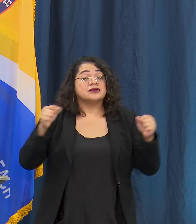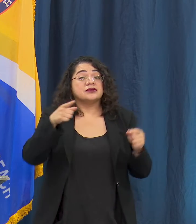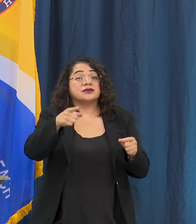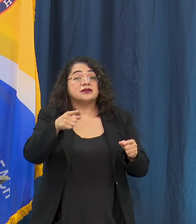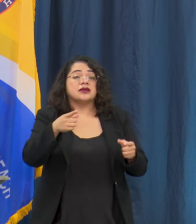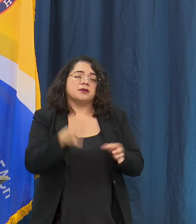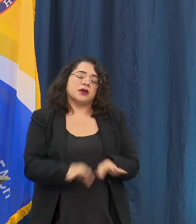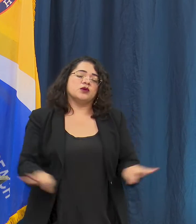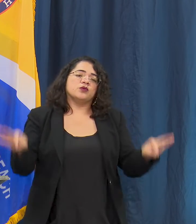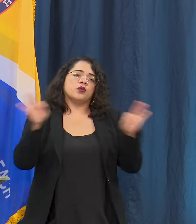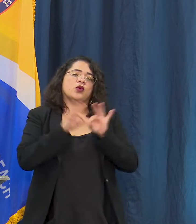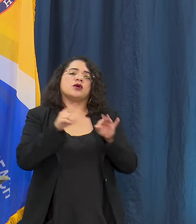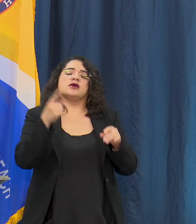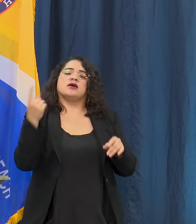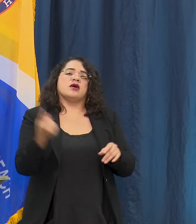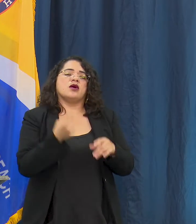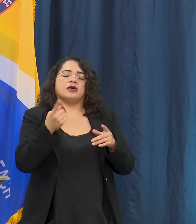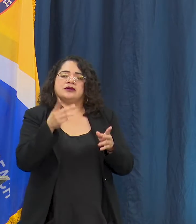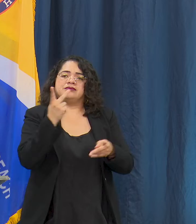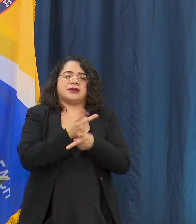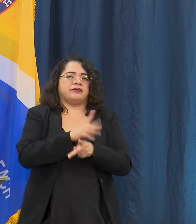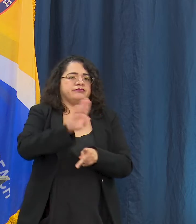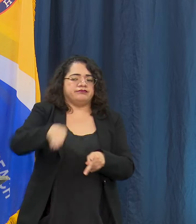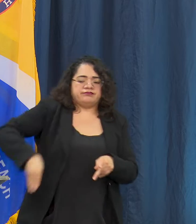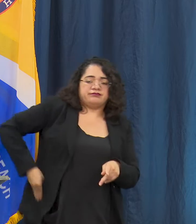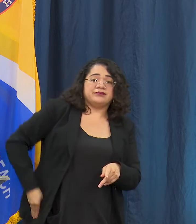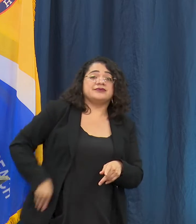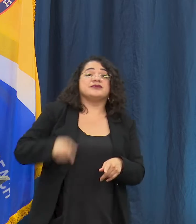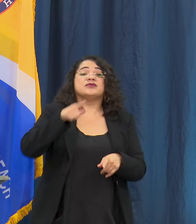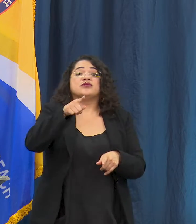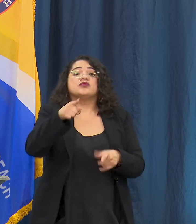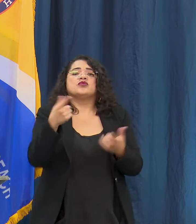importante que siempre este preparado pour cease encuentran una posición NS no